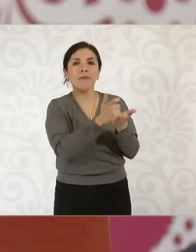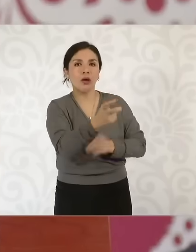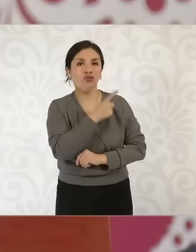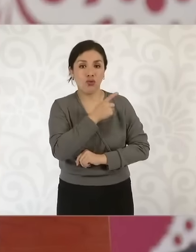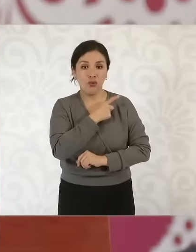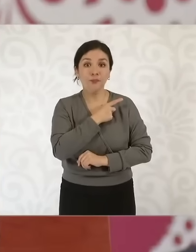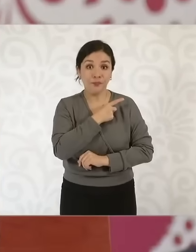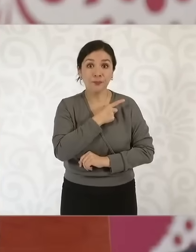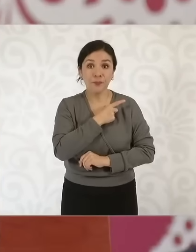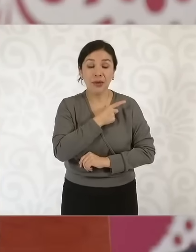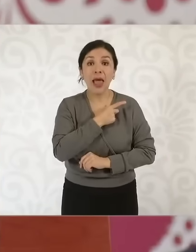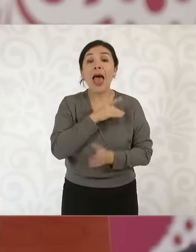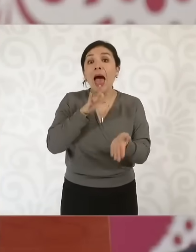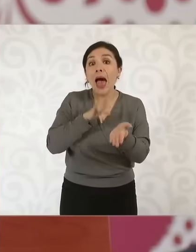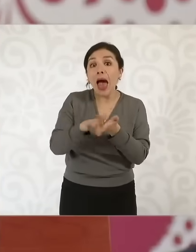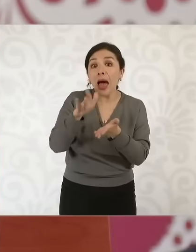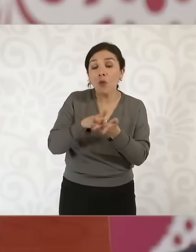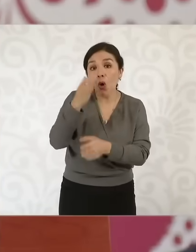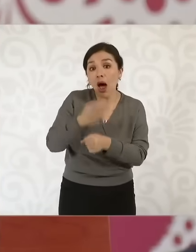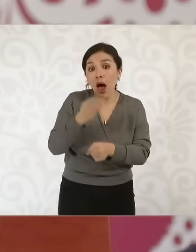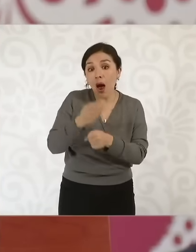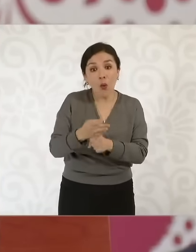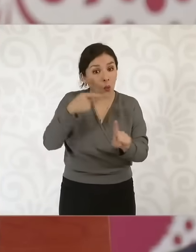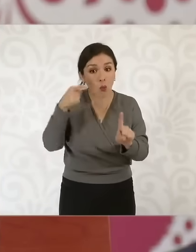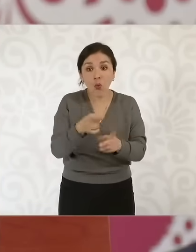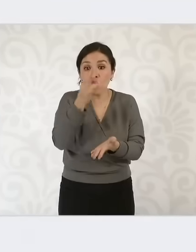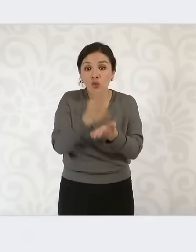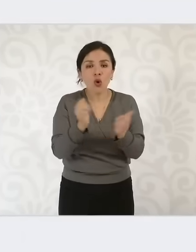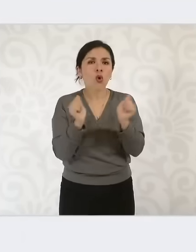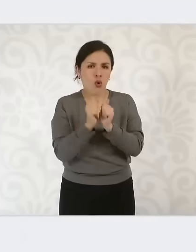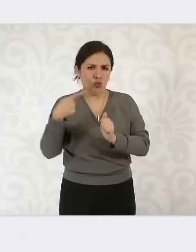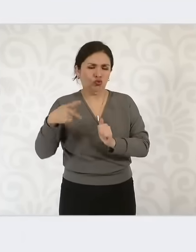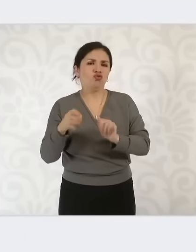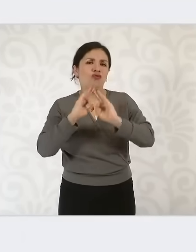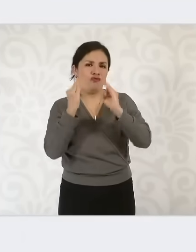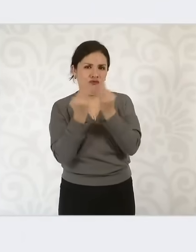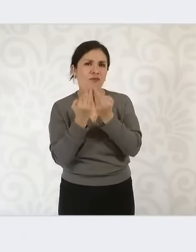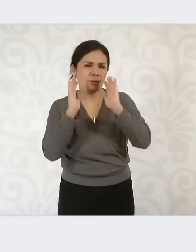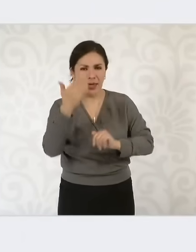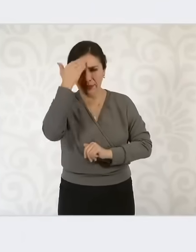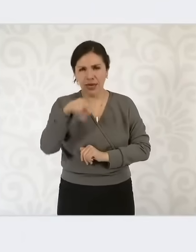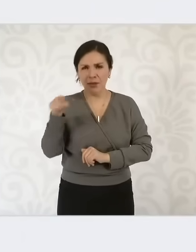Entonces, el apoyo particular y además a través de un mecanismo que a lo mejor Maric Carmen lo puedes